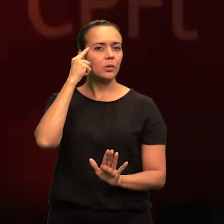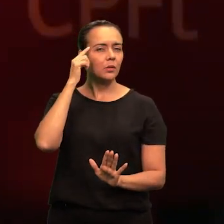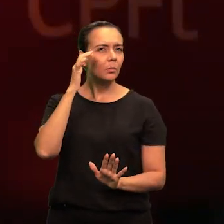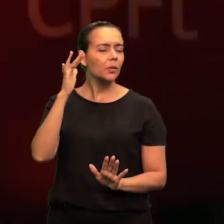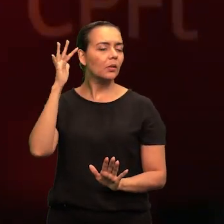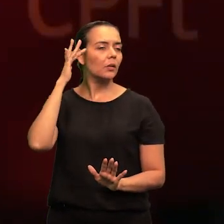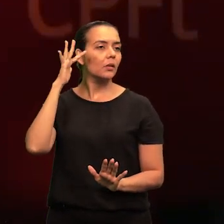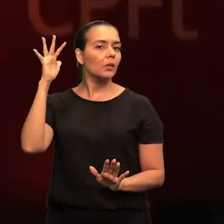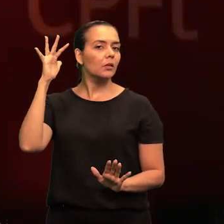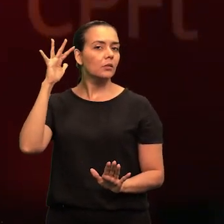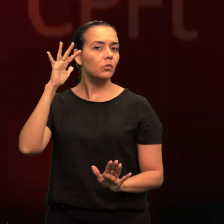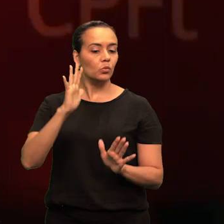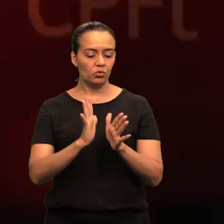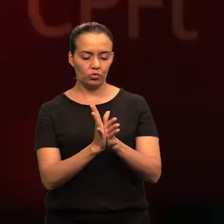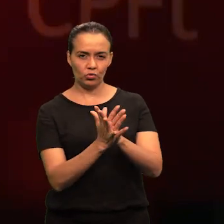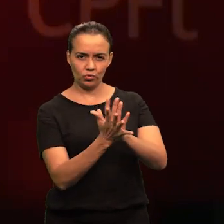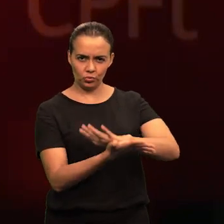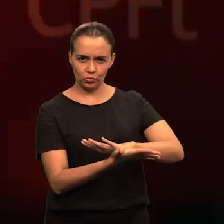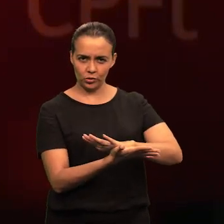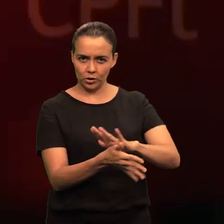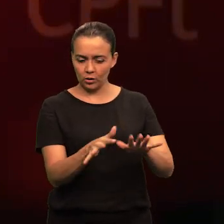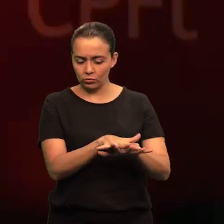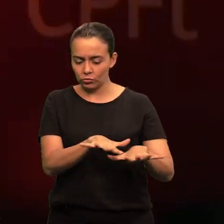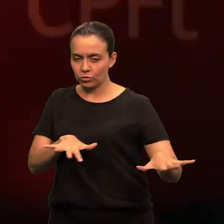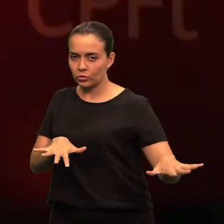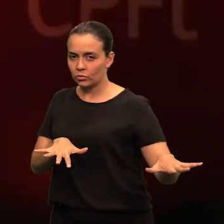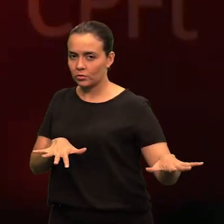que sejam de destruição, de exclusão,